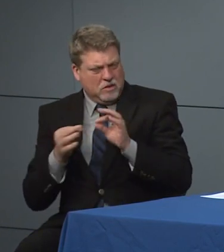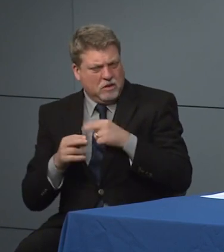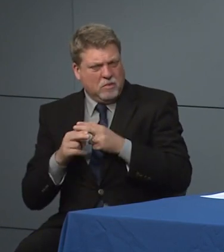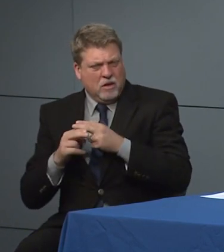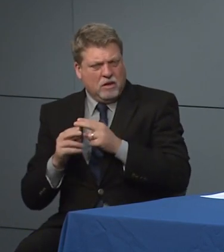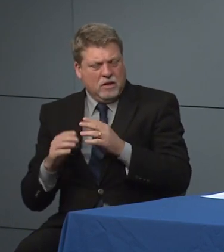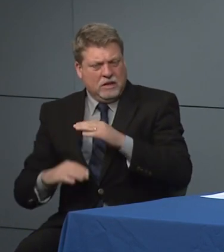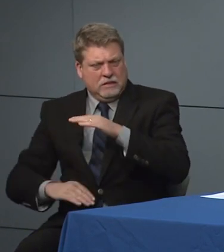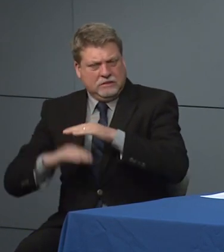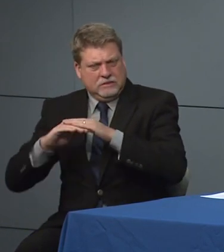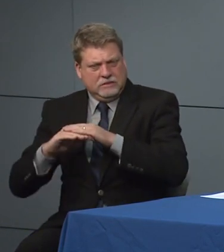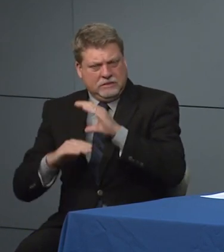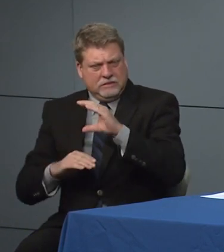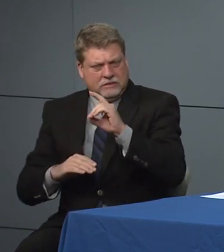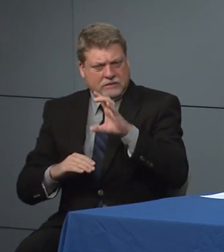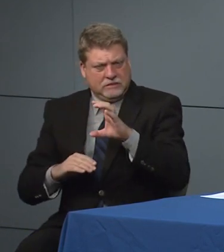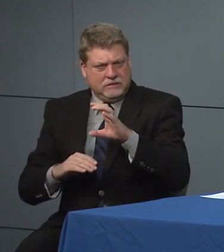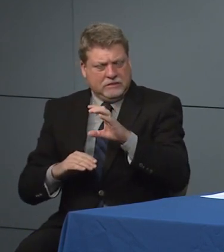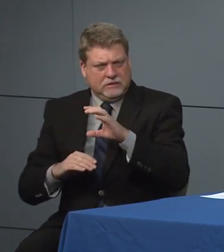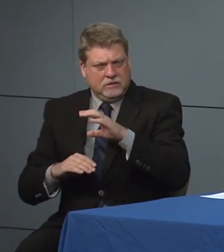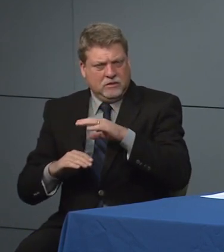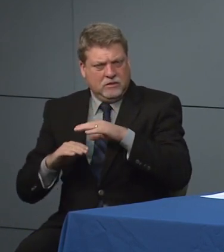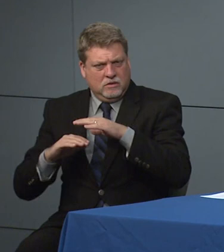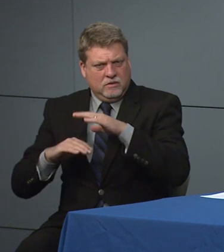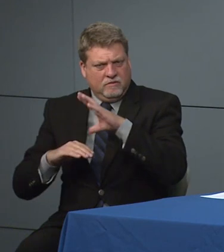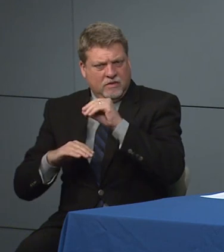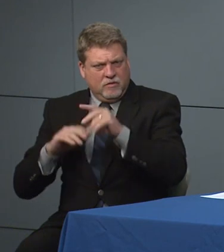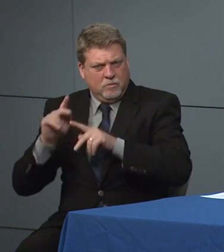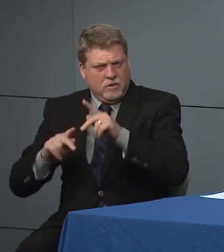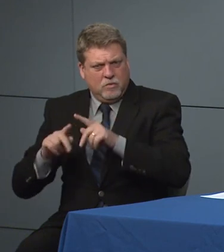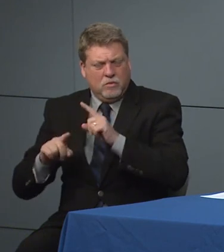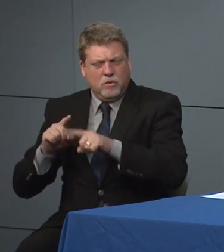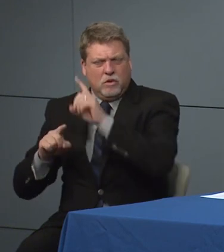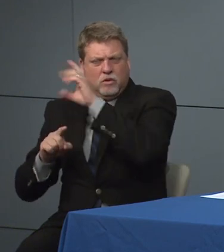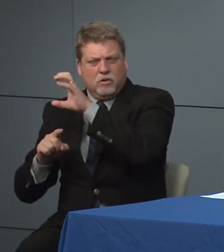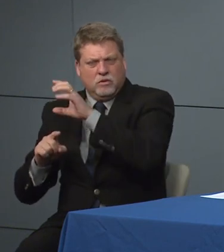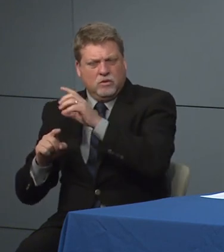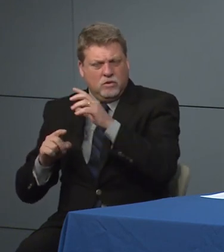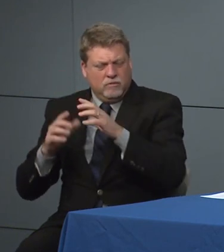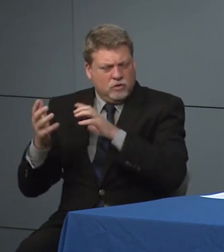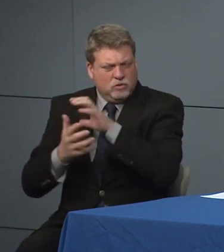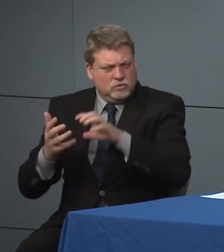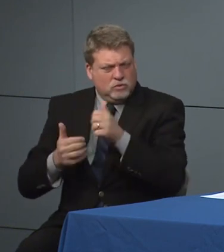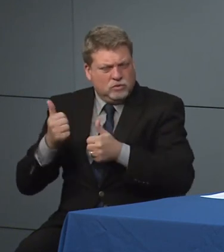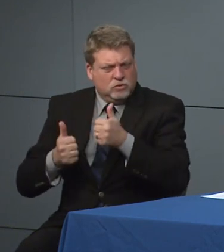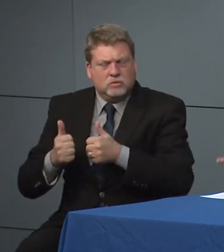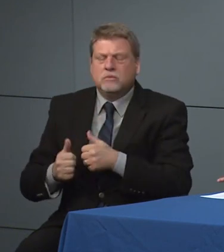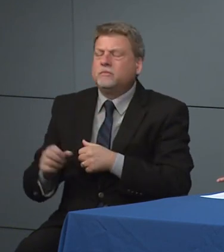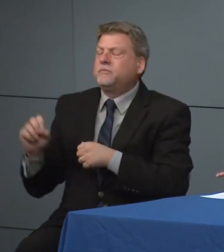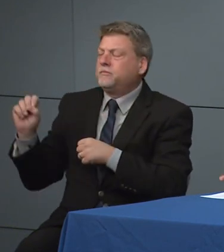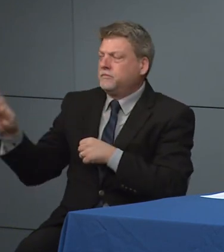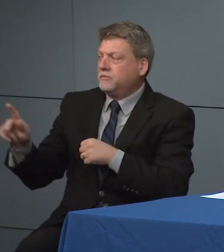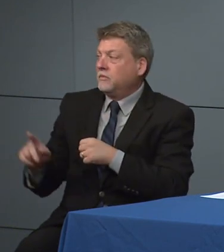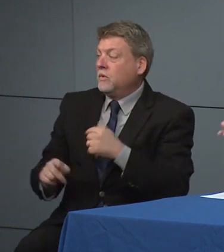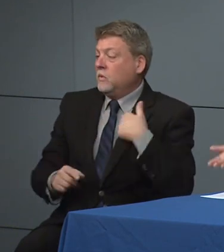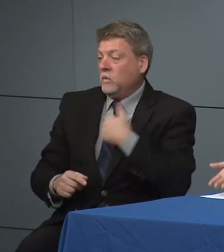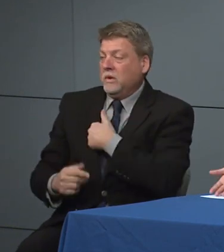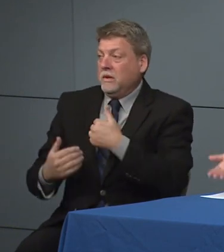Ice wish y que se regulen, según han más de cincuenta agentes. Ahora estamos hablando de cien bueno, esta son